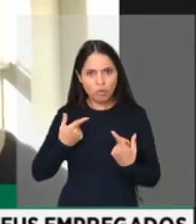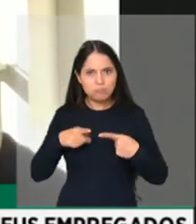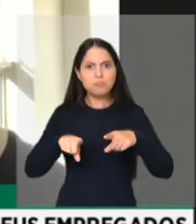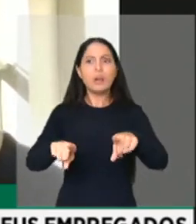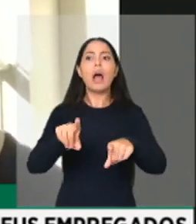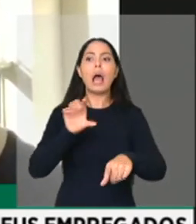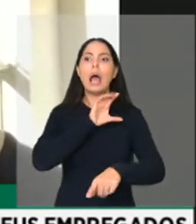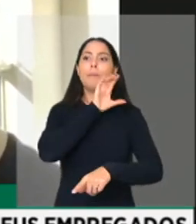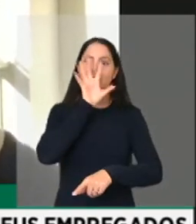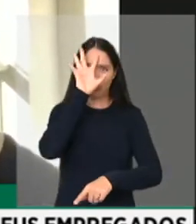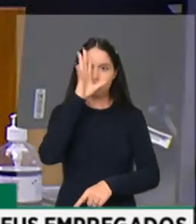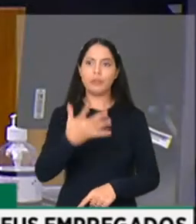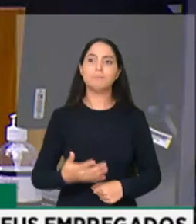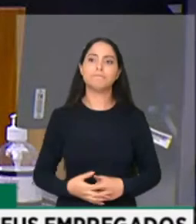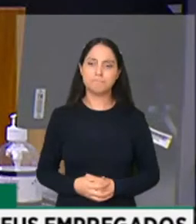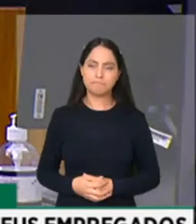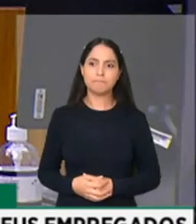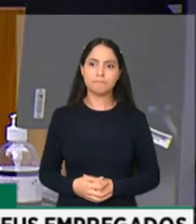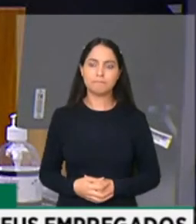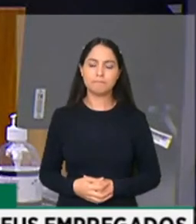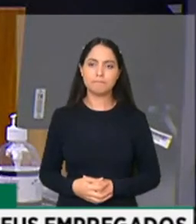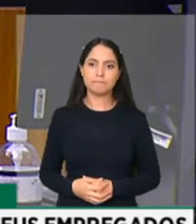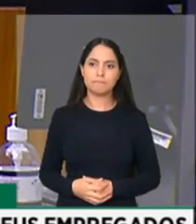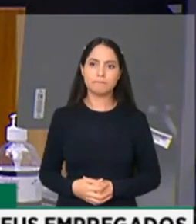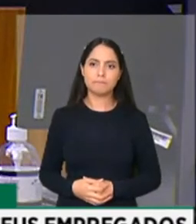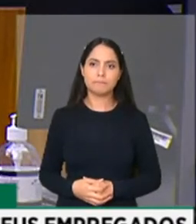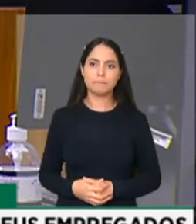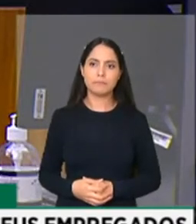PORTANTO SIM, PRESIDENTE. -- [DEPUTADO]: MDB LIBERA, SENHOR PRESIDENTE. -- [PRESIDENTE]: COMO